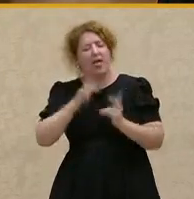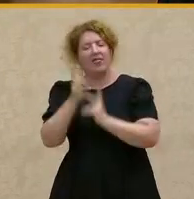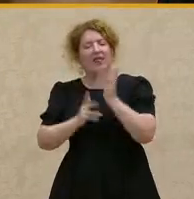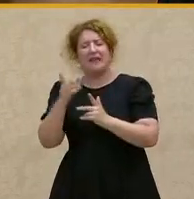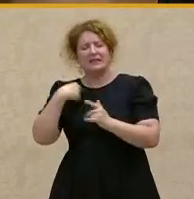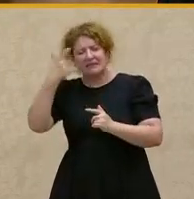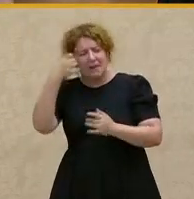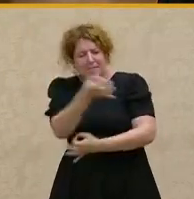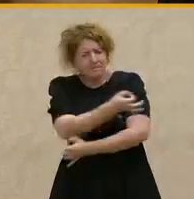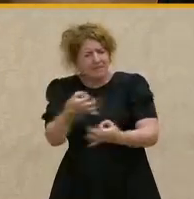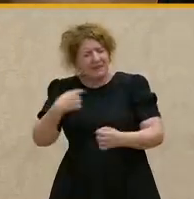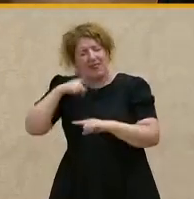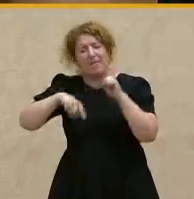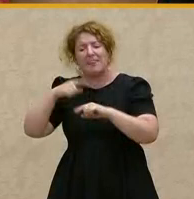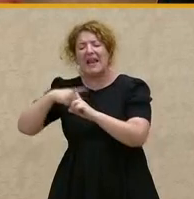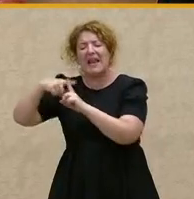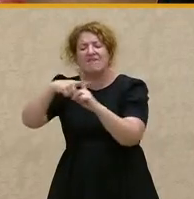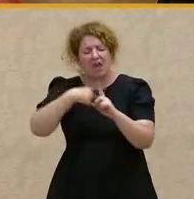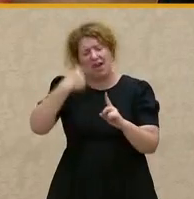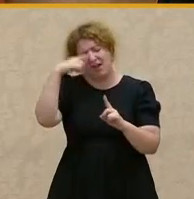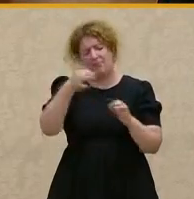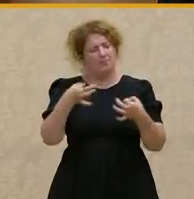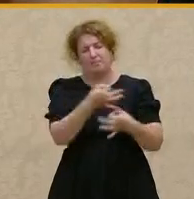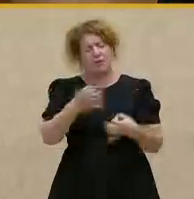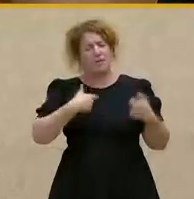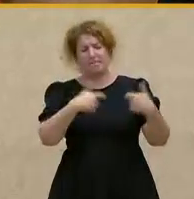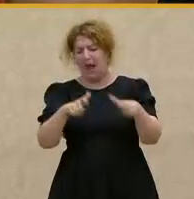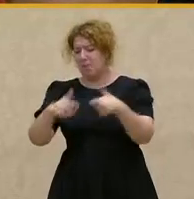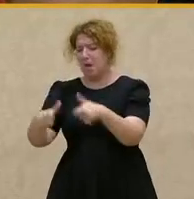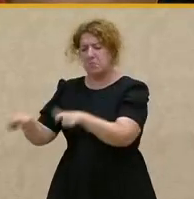según el nivel de dependencia. Solo nos faltaría saber, entonces,